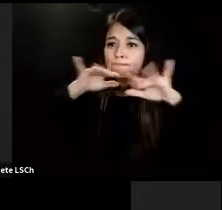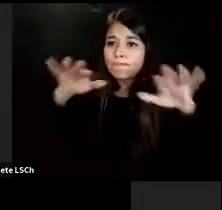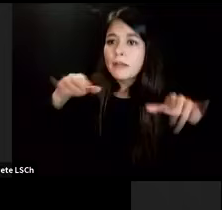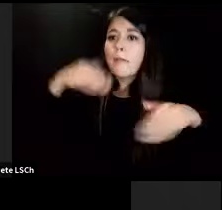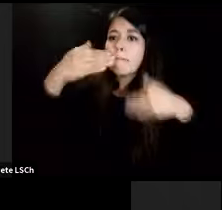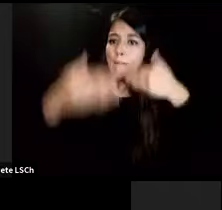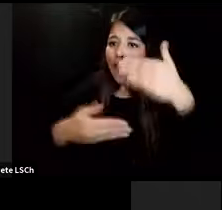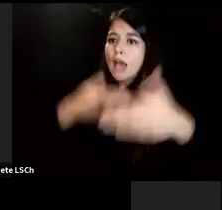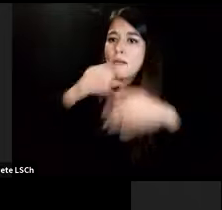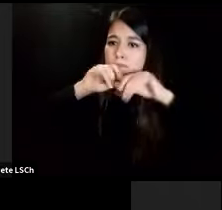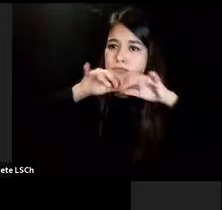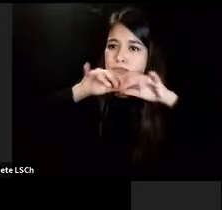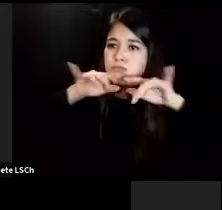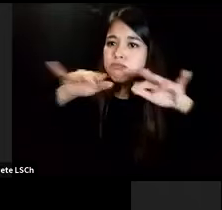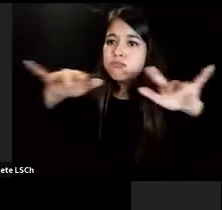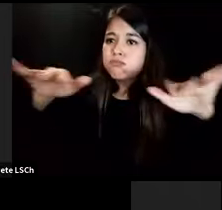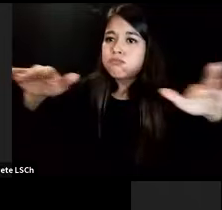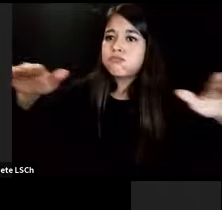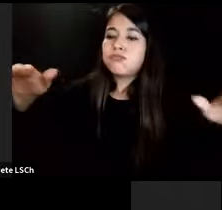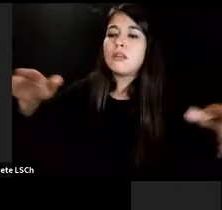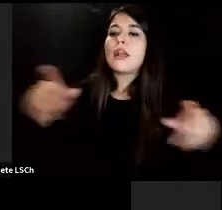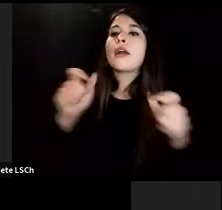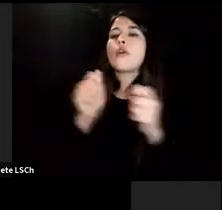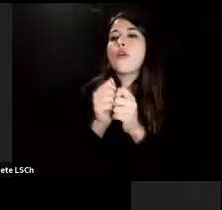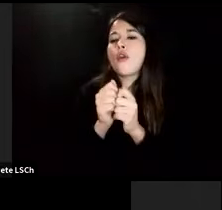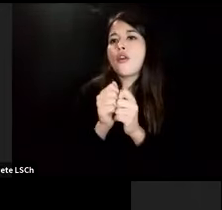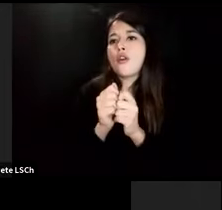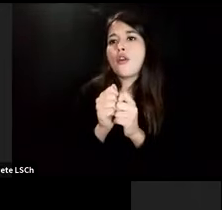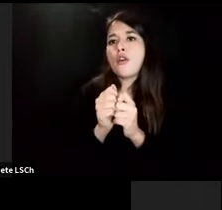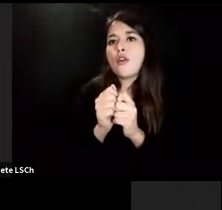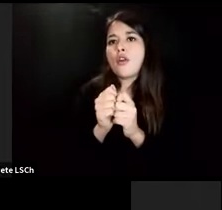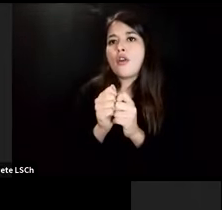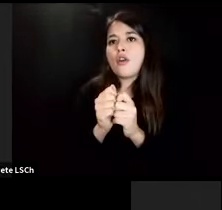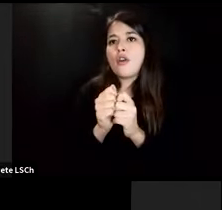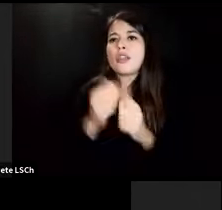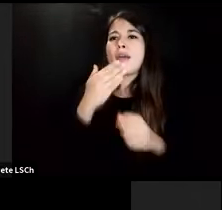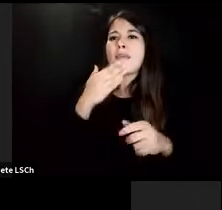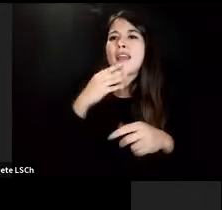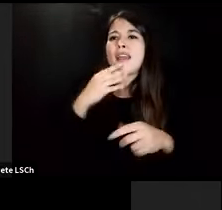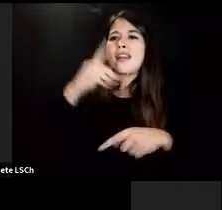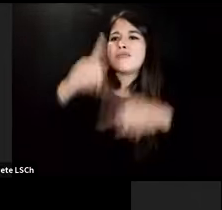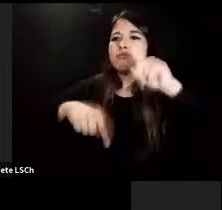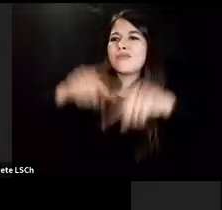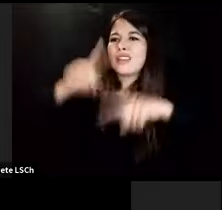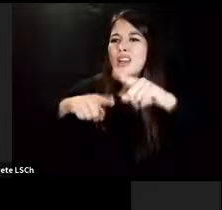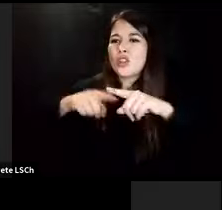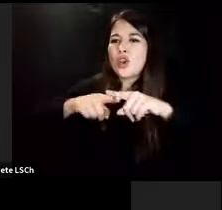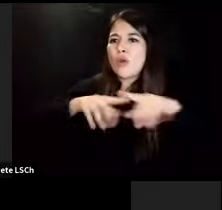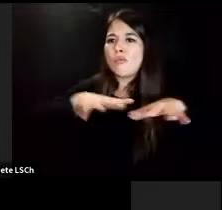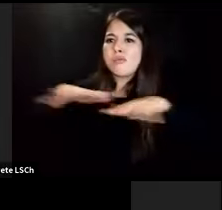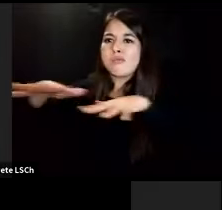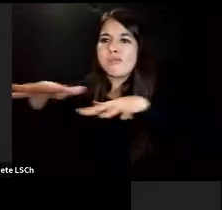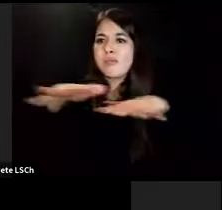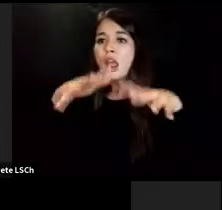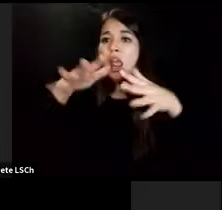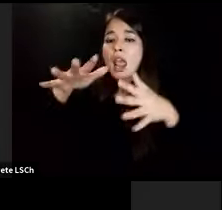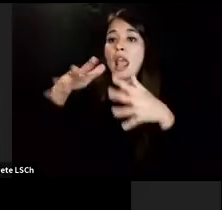en relación antes que nada con el desplazamiento. En EEUU se vendían los audiolibros para que las